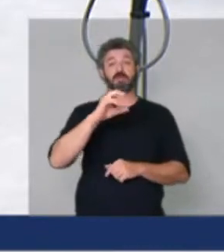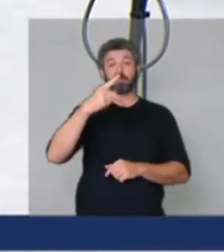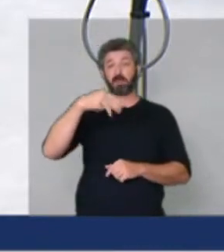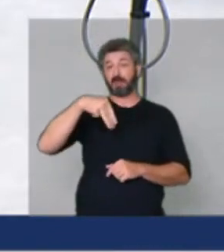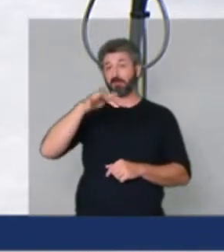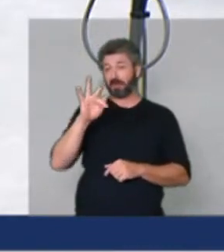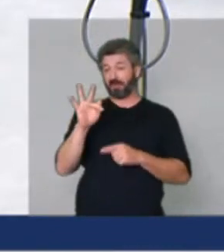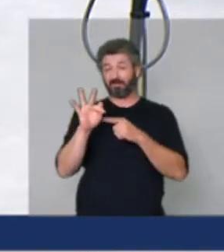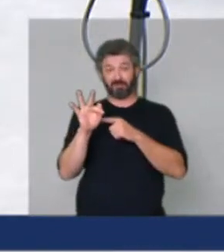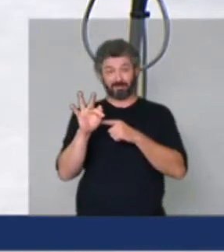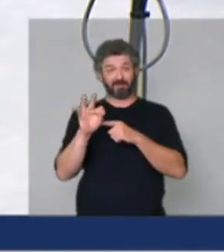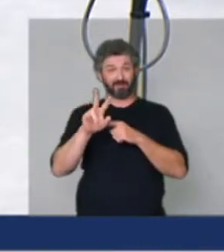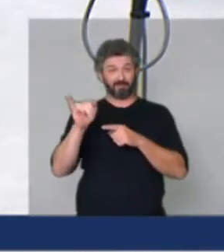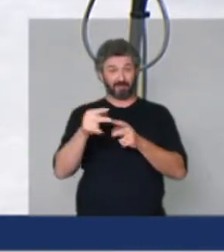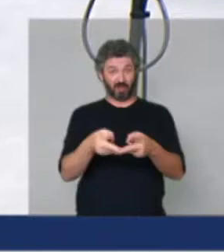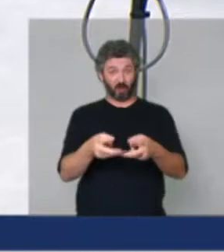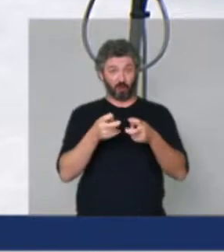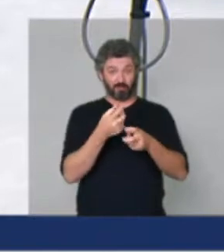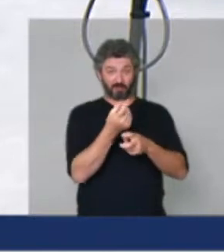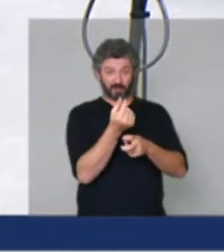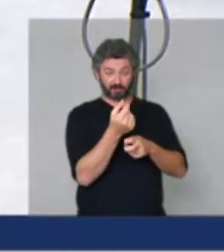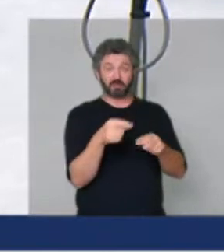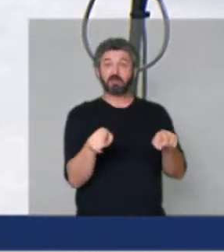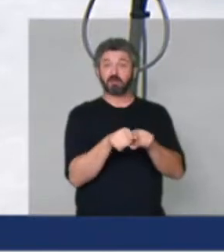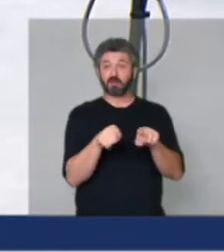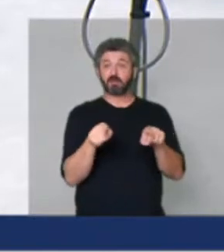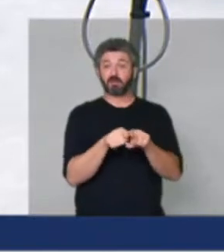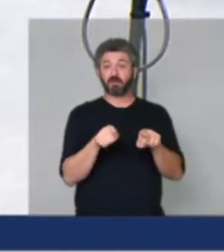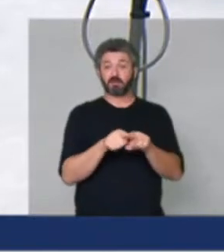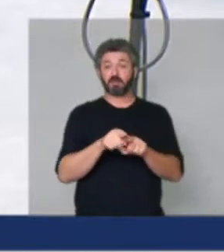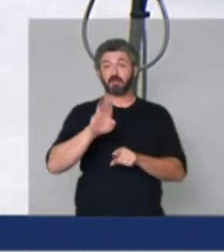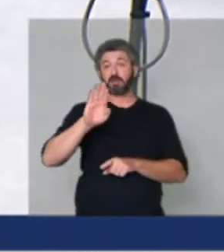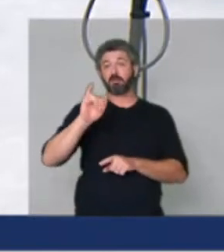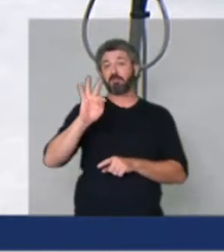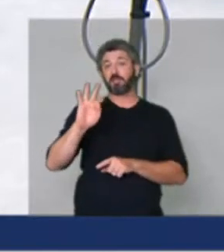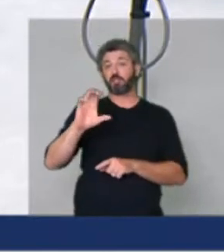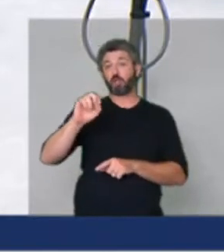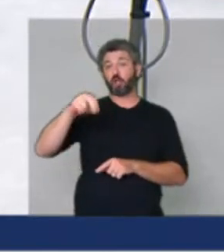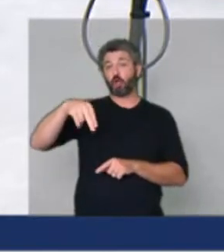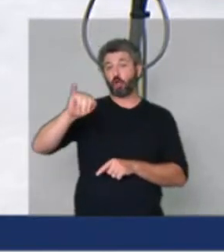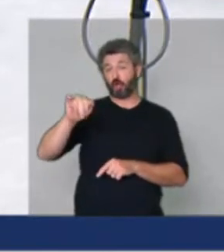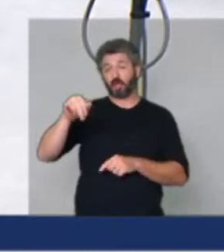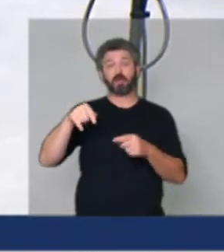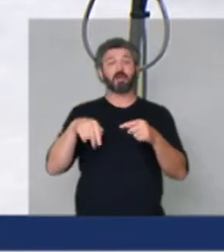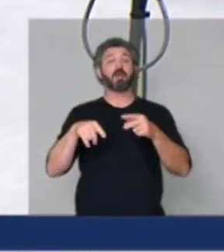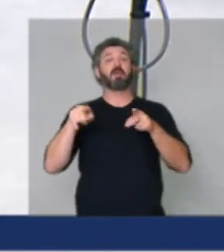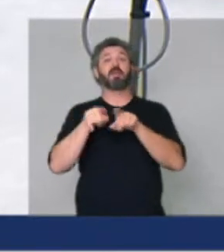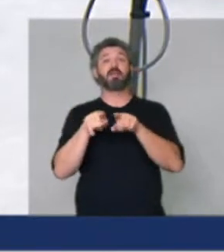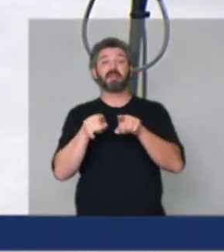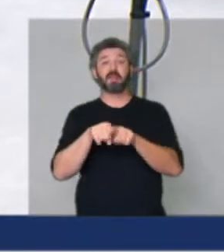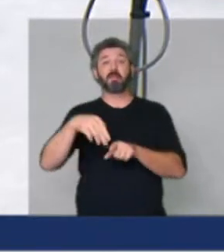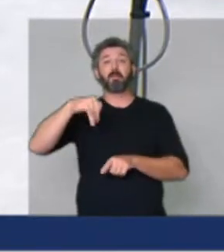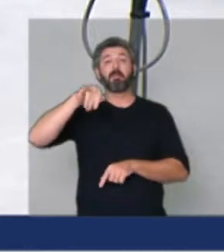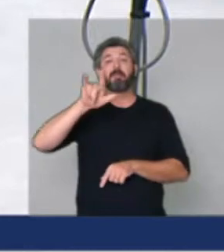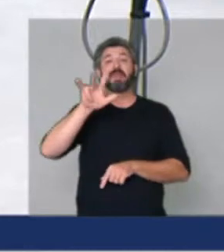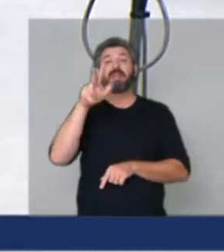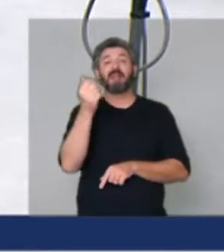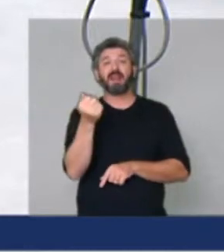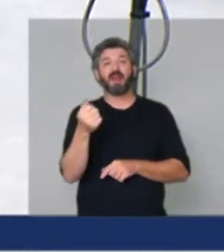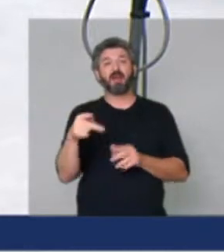PARA TRIBUTAR BITCOIN E ATÉ MILHA, MILHAGEM DE PASSAGEM AÉ REA. OU SEJA, TODO O TIPO DE TRIBUTAÇÃO AQUI PARA O BRASIL. É O IMPOSTO IPIRANGA, AGORA PARA ELE NÃO TEM